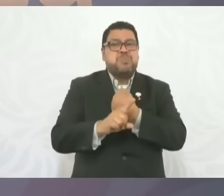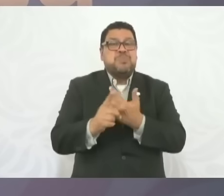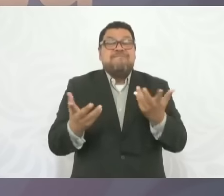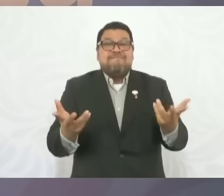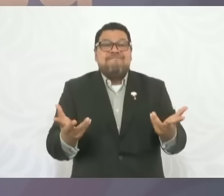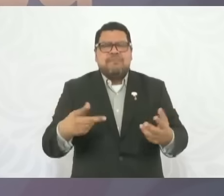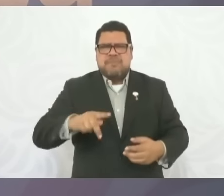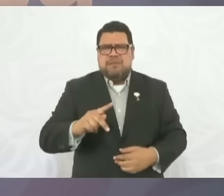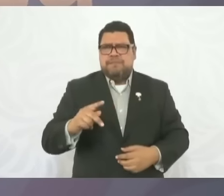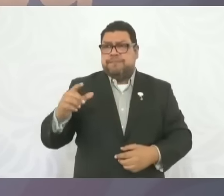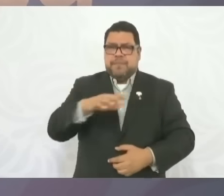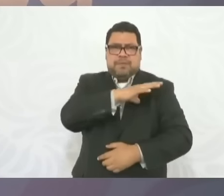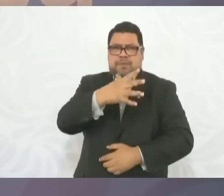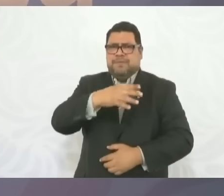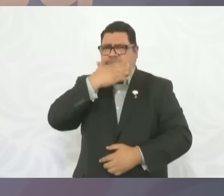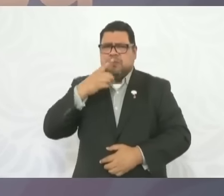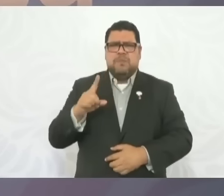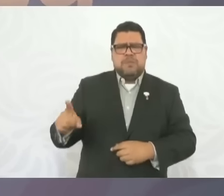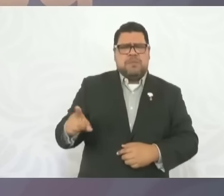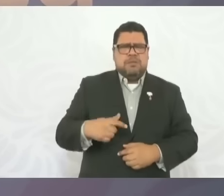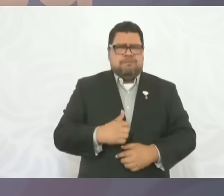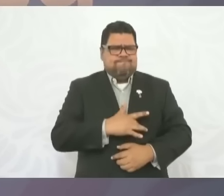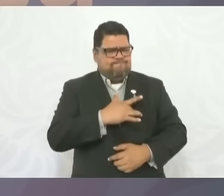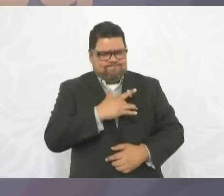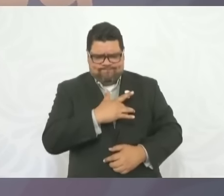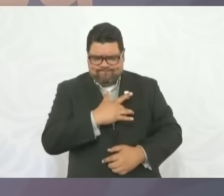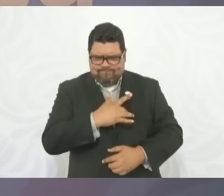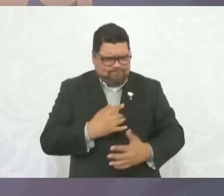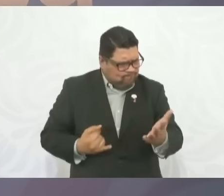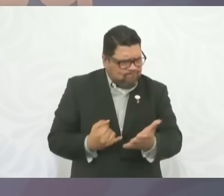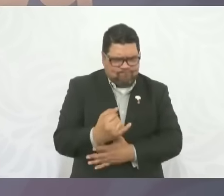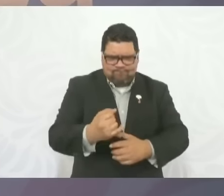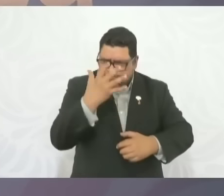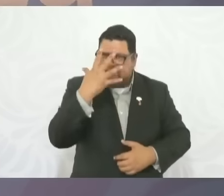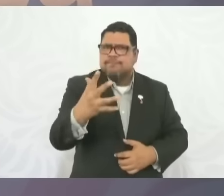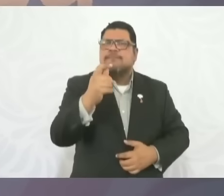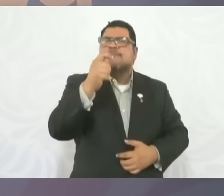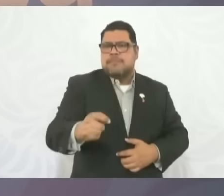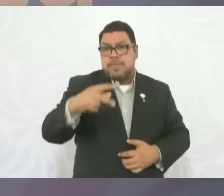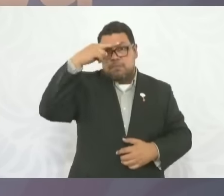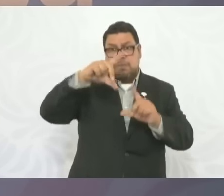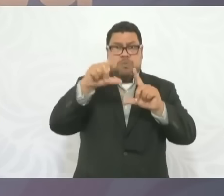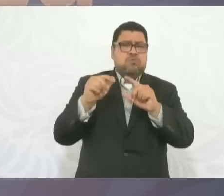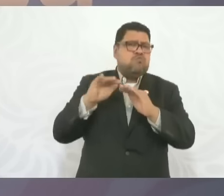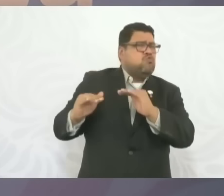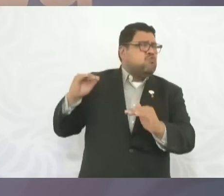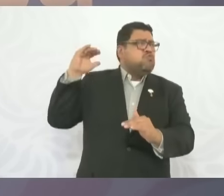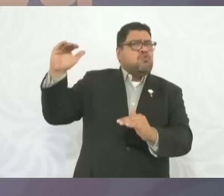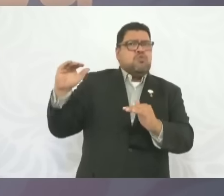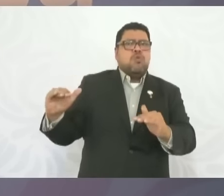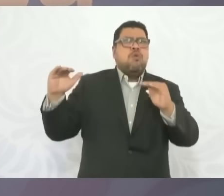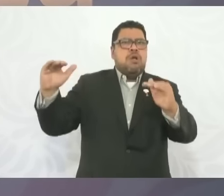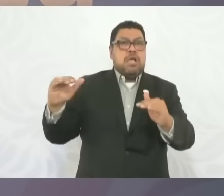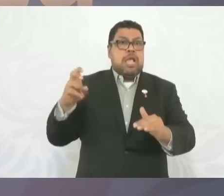el general Cárdenas tenía una convicción clara. La soberanía de México no estaba en venta, se